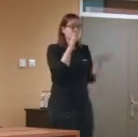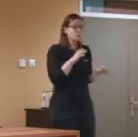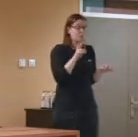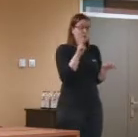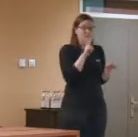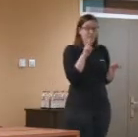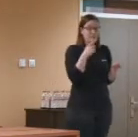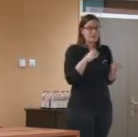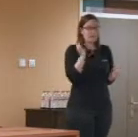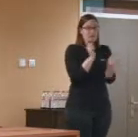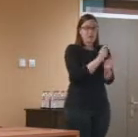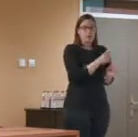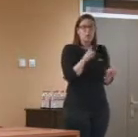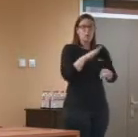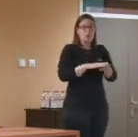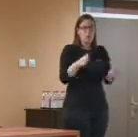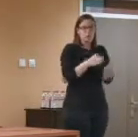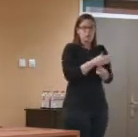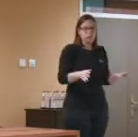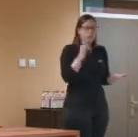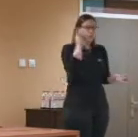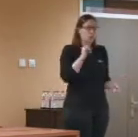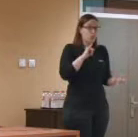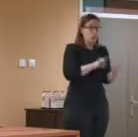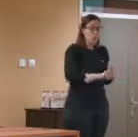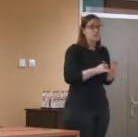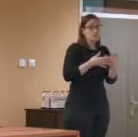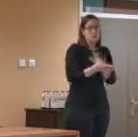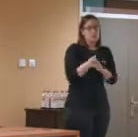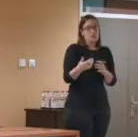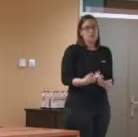a su mujer y esto implicaba también que él era responsable